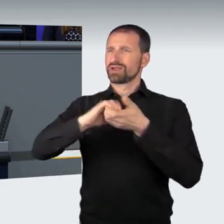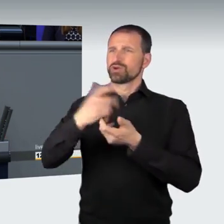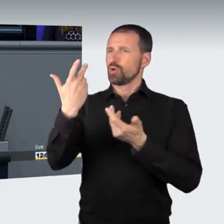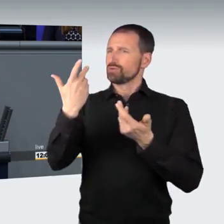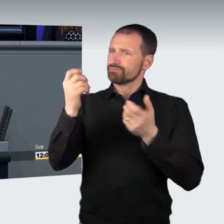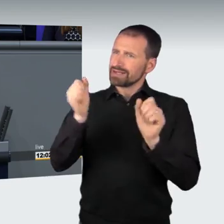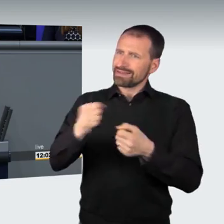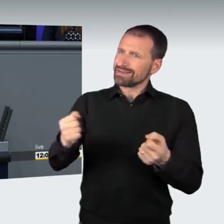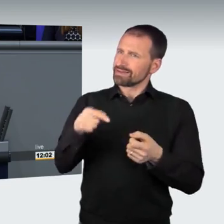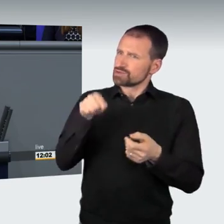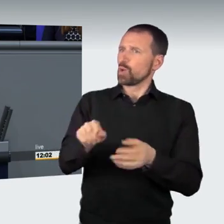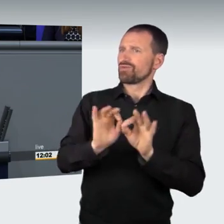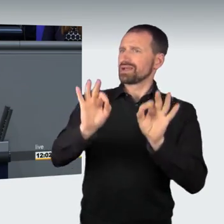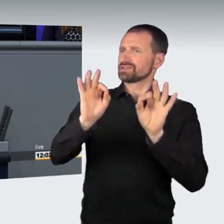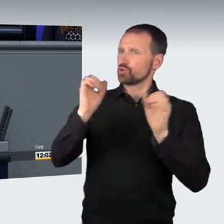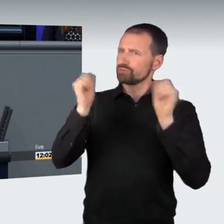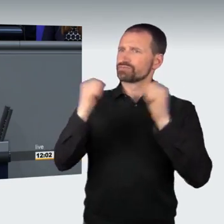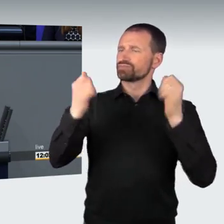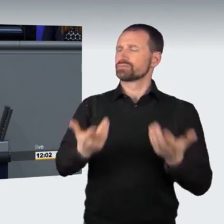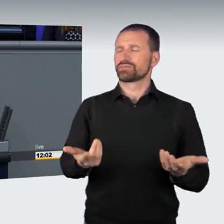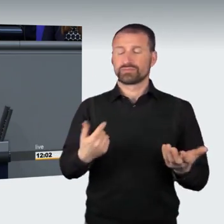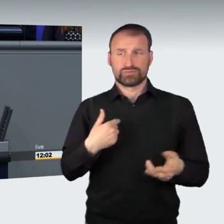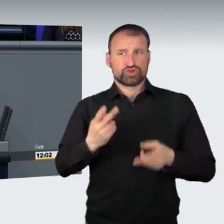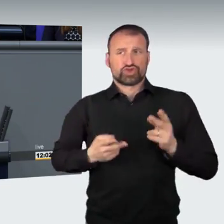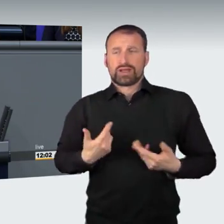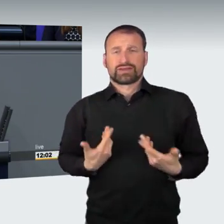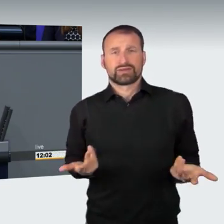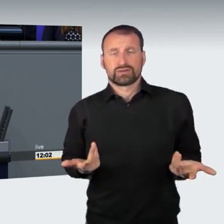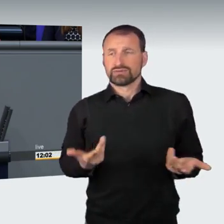Diese schlechte Politik in Bezug auf Wohnen, diese Vernachlässigung